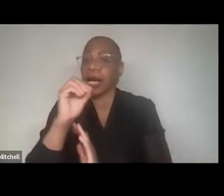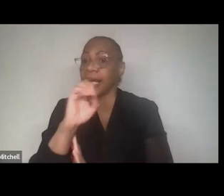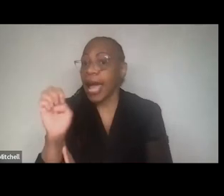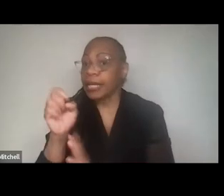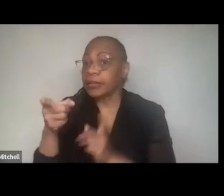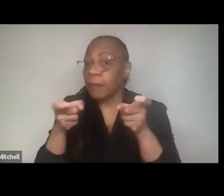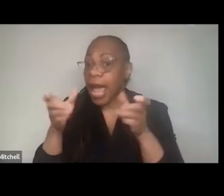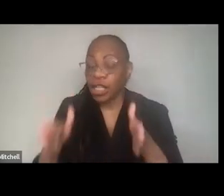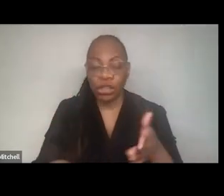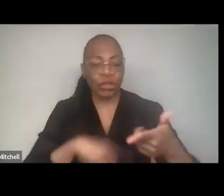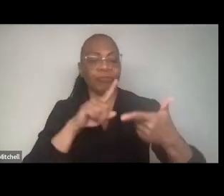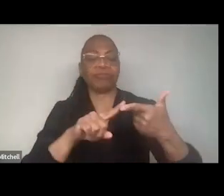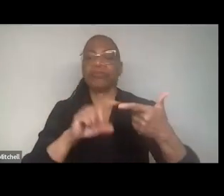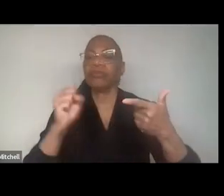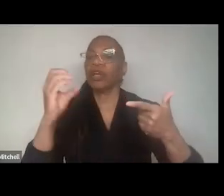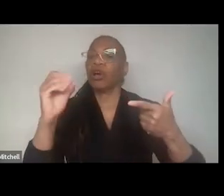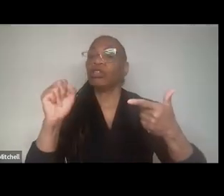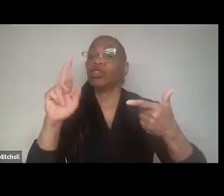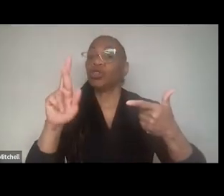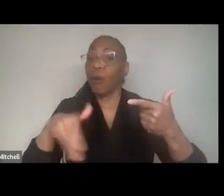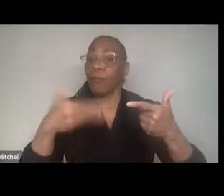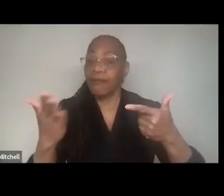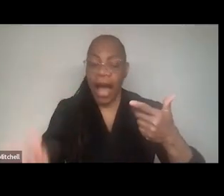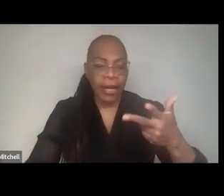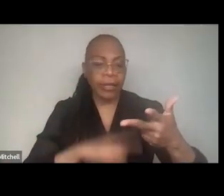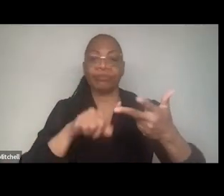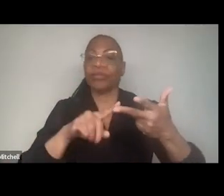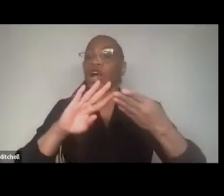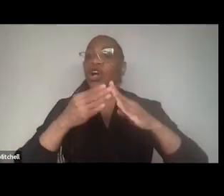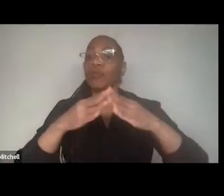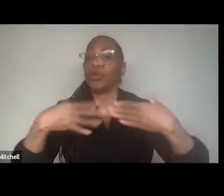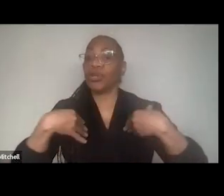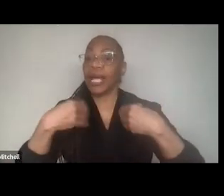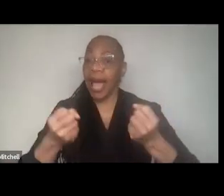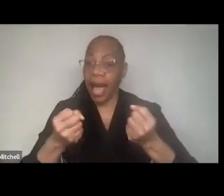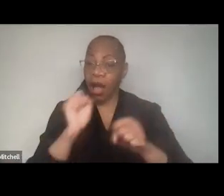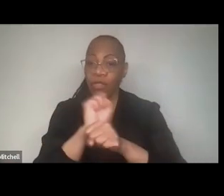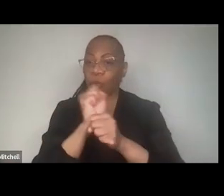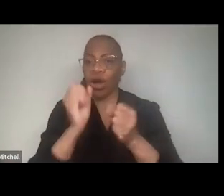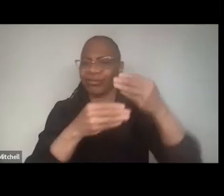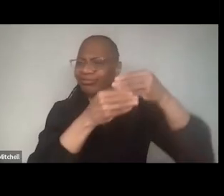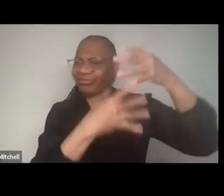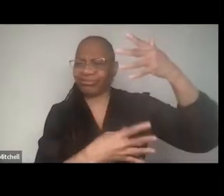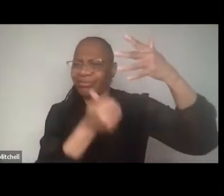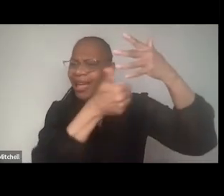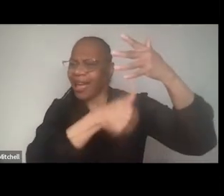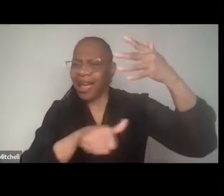un trabajador de salud comunitaria, una persona de apoyo entre pares. Cualquiera que haya recibido capacitación en el uso de la herramienta puede usarla.